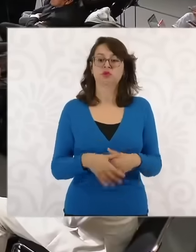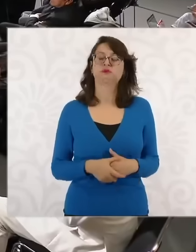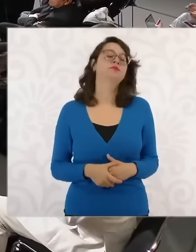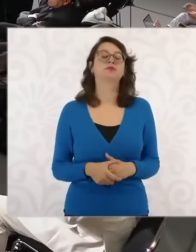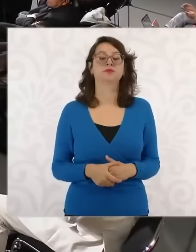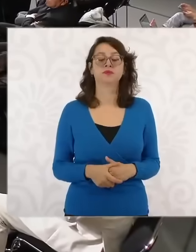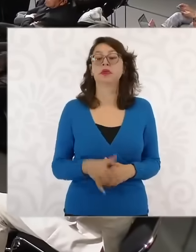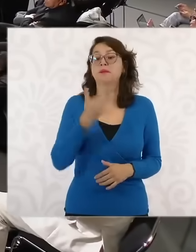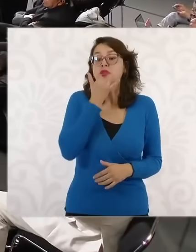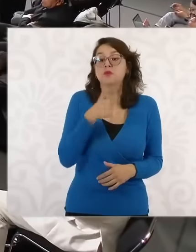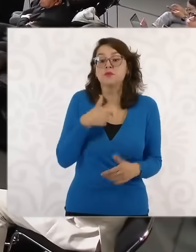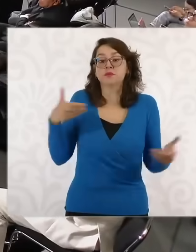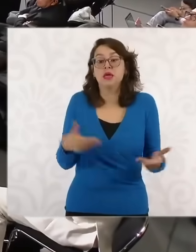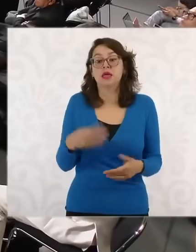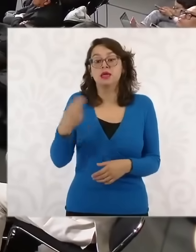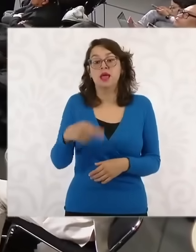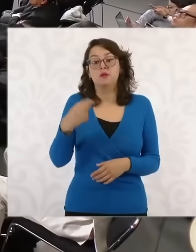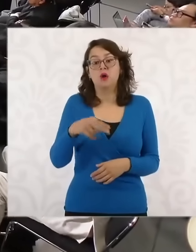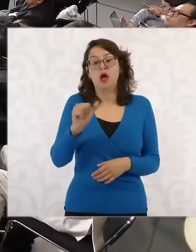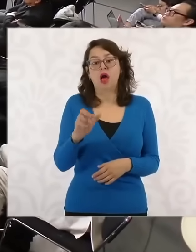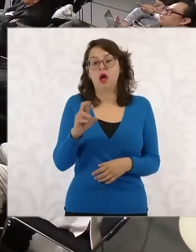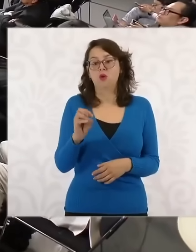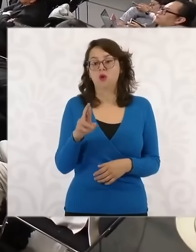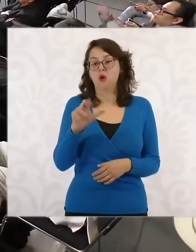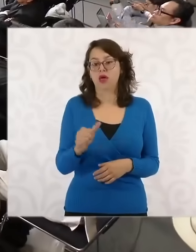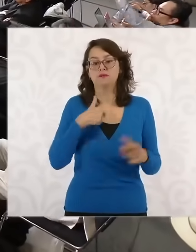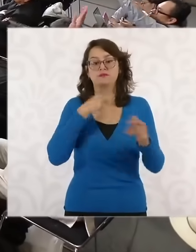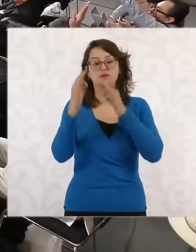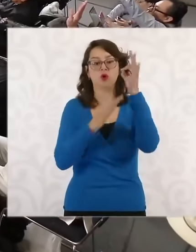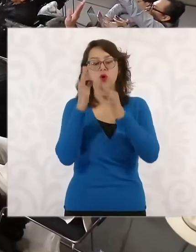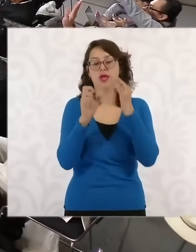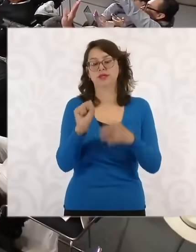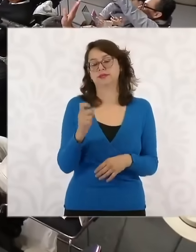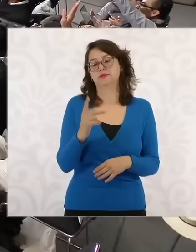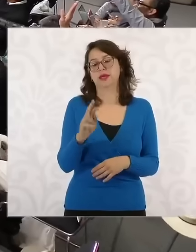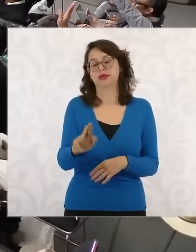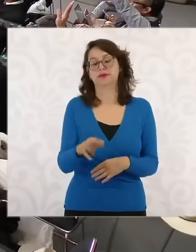me presenté Aurora Castillejos del Sistema Público de Radiodifusión. Gracias, presidenta. Gracias. E,